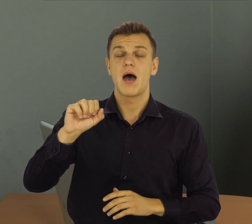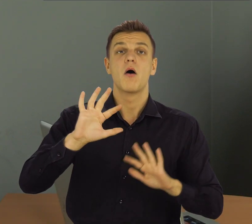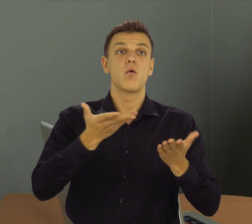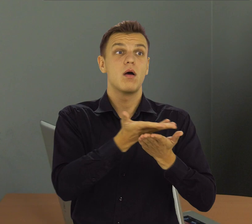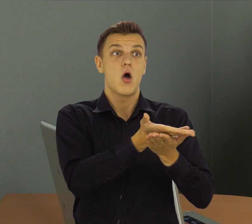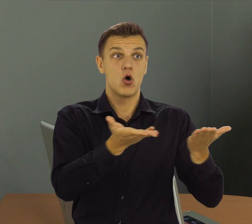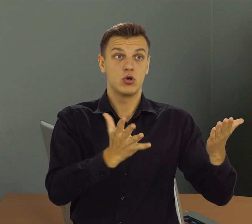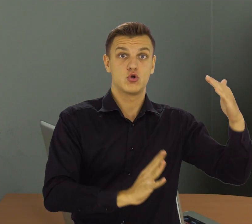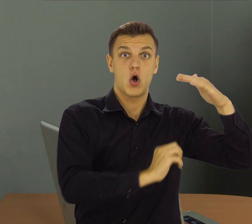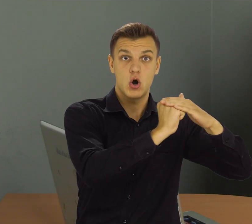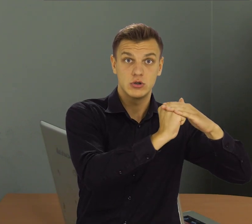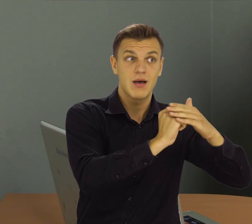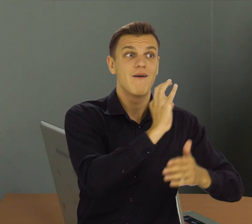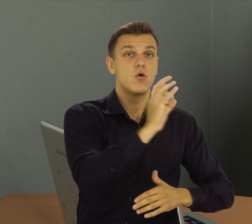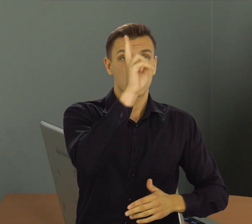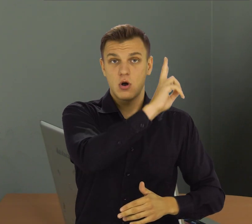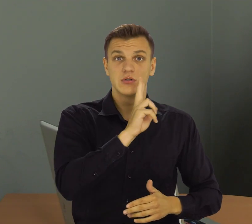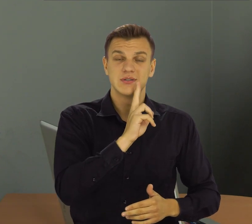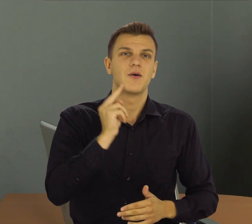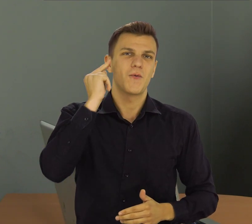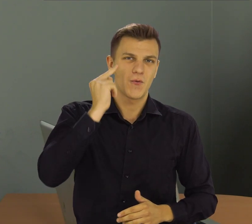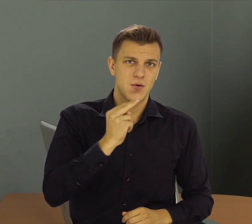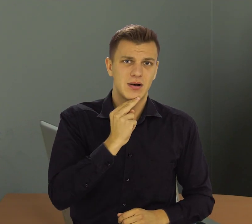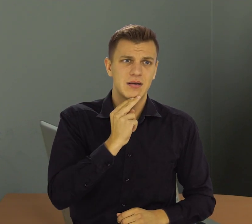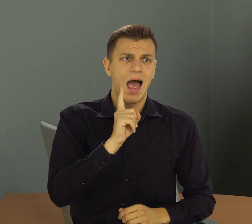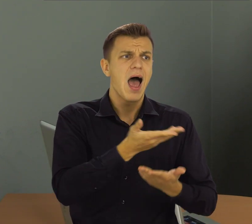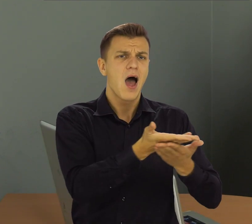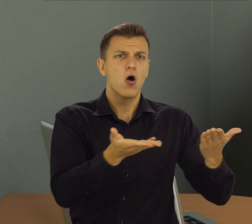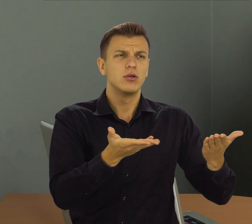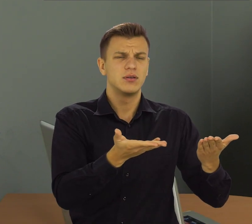zarezerwowany jest dla słyszących dorosłych dzieci niesłyszących rodziców,